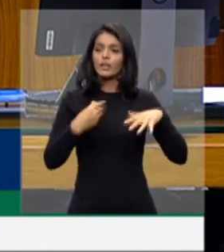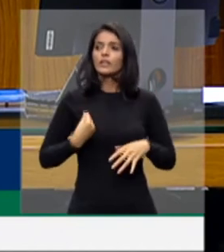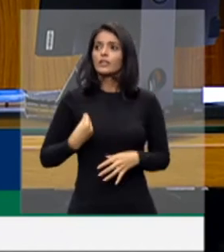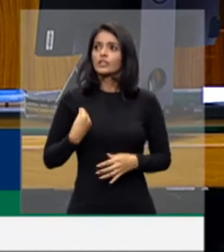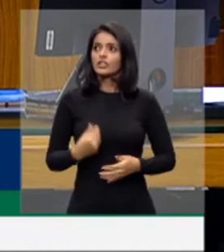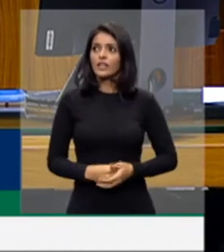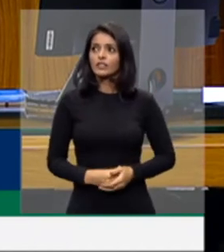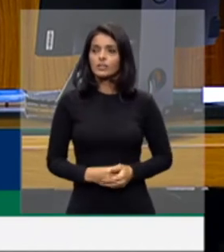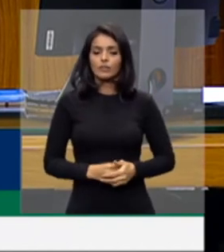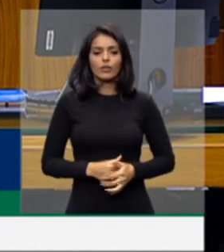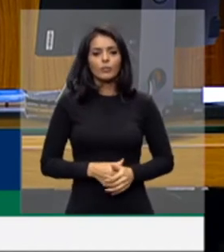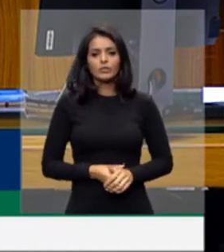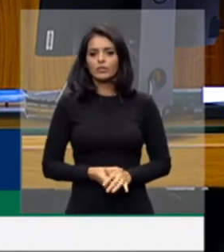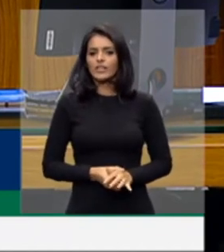DO ARTIGO O ADIAMENTO POR UMA